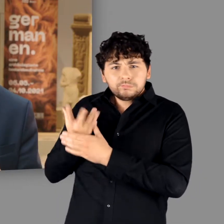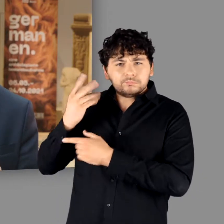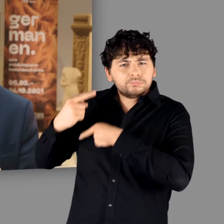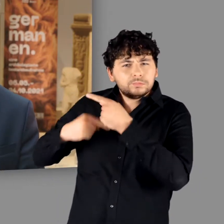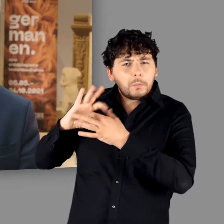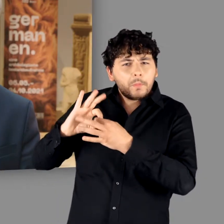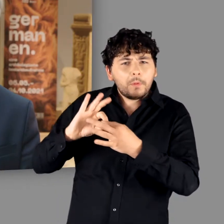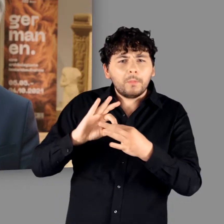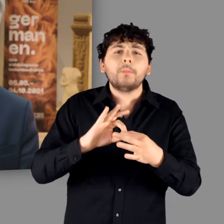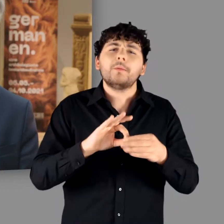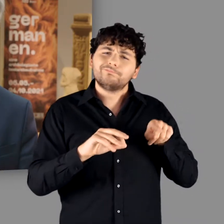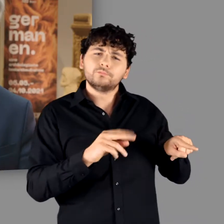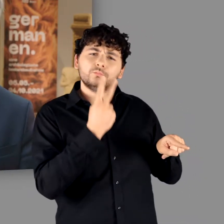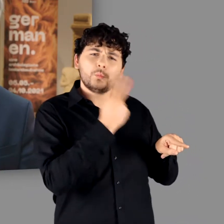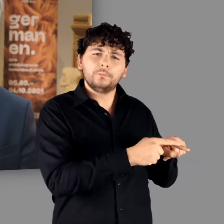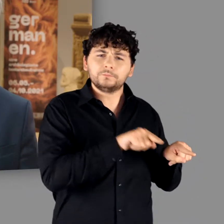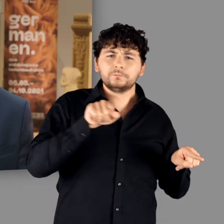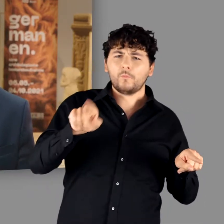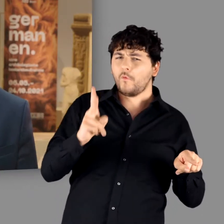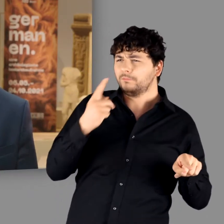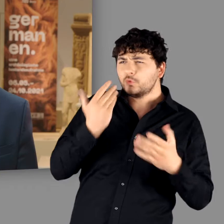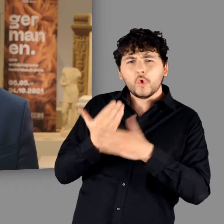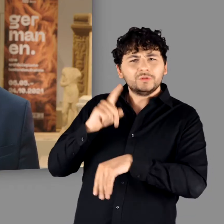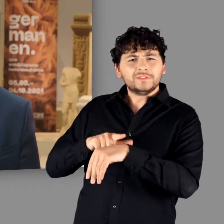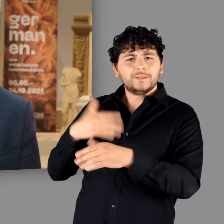seit der Frühen Neuzeit immer wieder mythisch überhöht